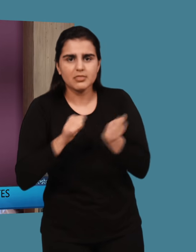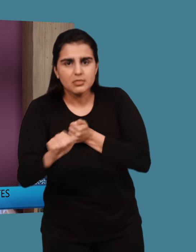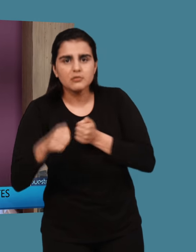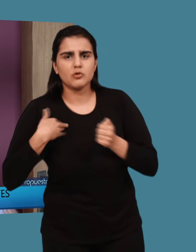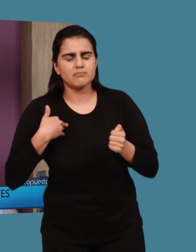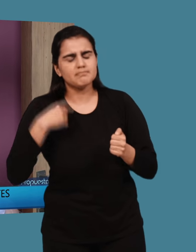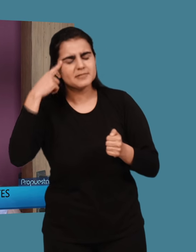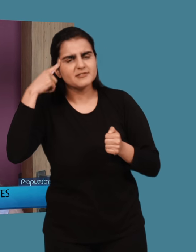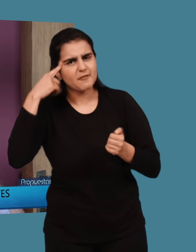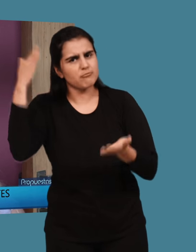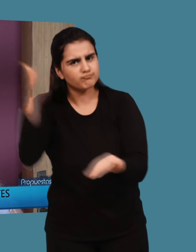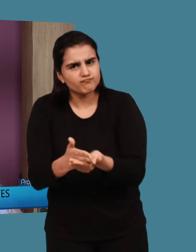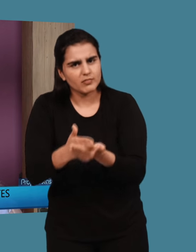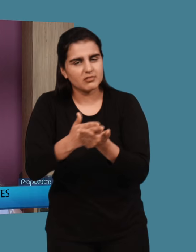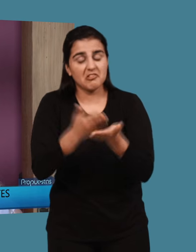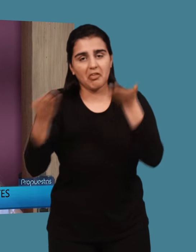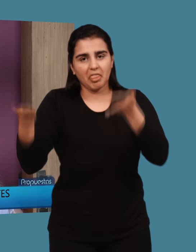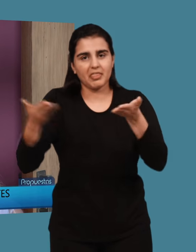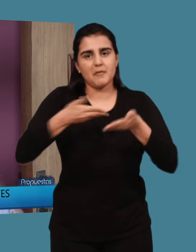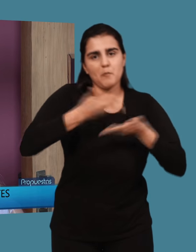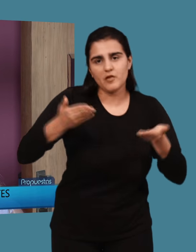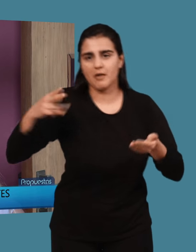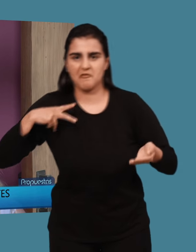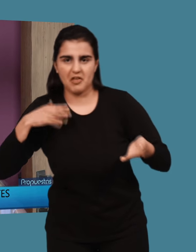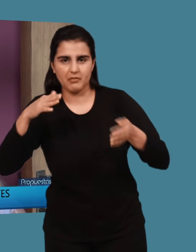y por qué me parecía que era más exigente que una privada.